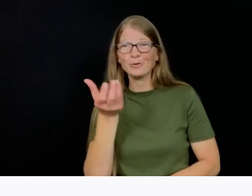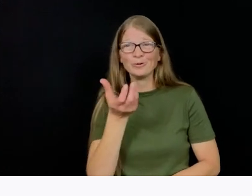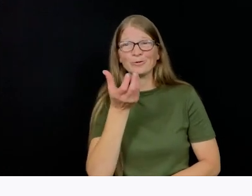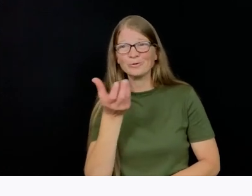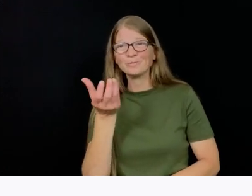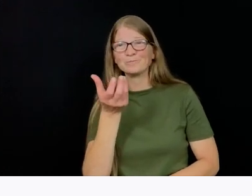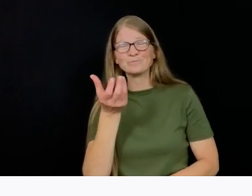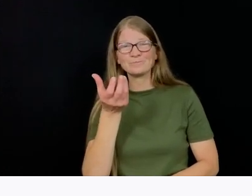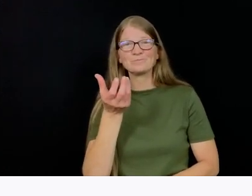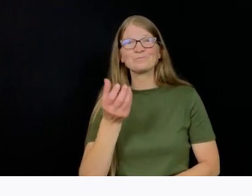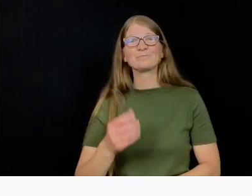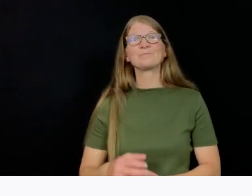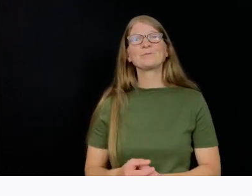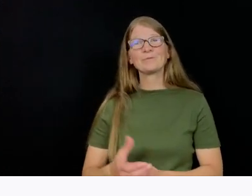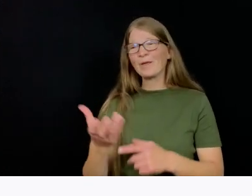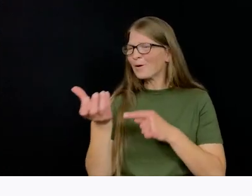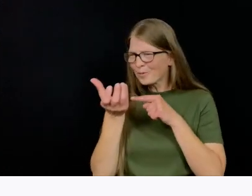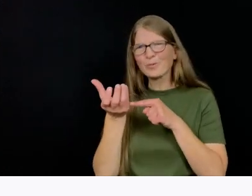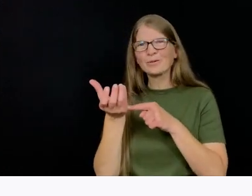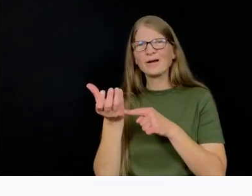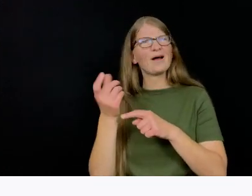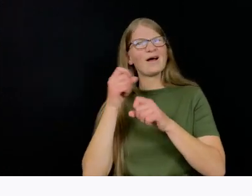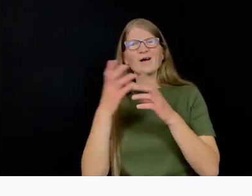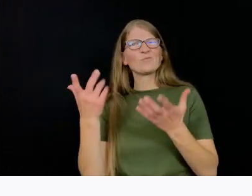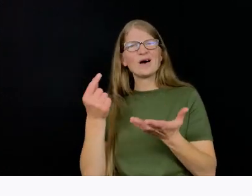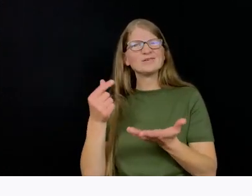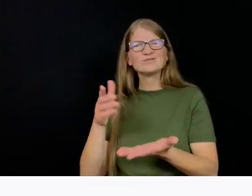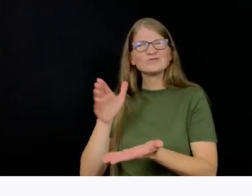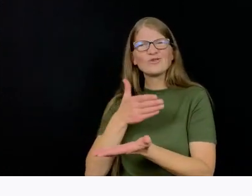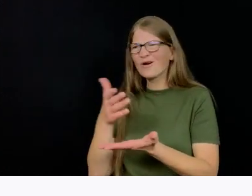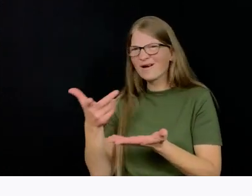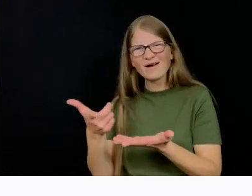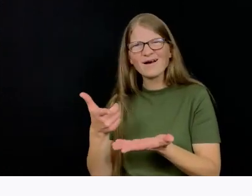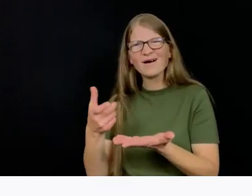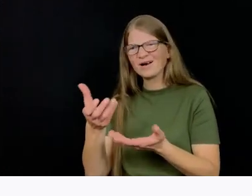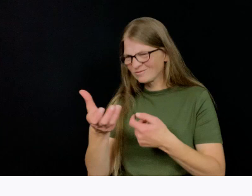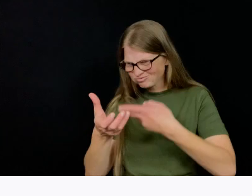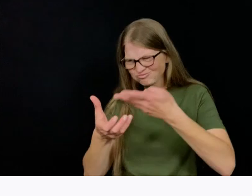امرأة: "ما هي هذه الأغنية؟ [استماع...ما هي هذه الأغنية] >> امرأة: "ما هي هذه الأغنية؟ [استماع...ما هي هذه الأغنية] (امرأة تدندن) (امرأة تدندن)